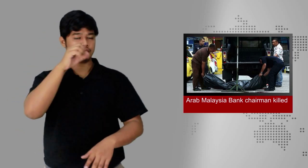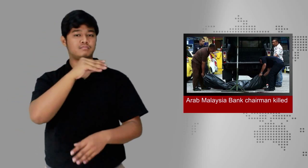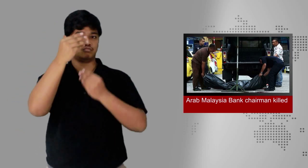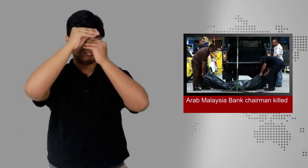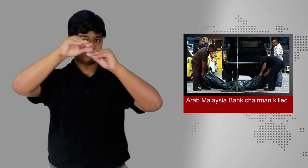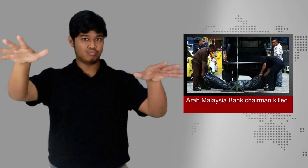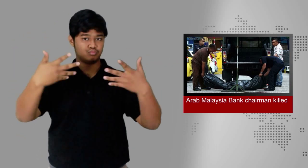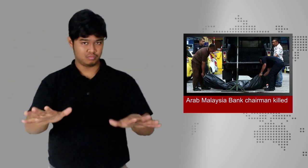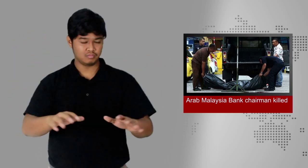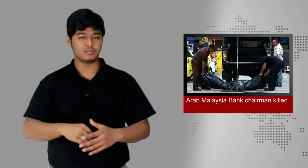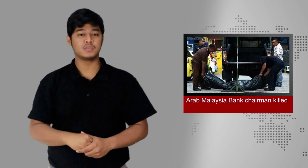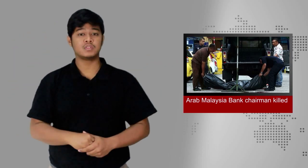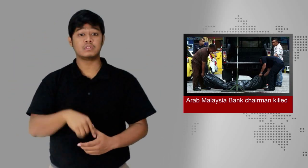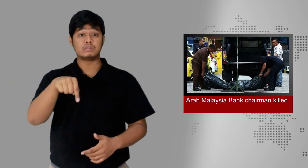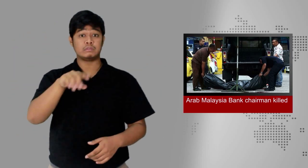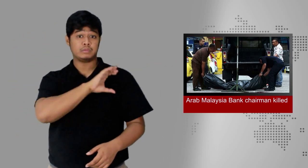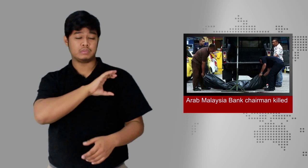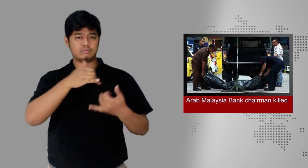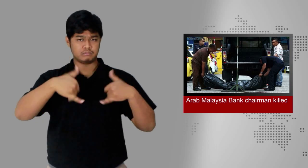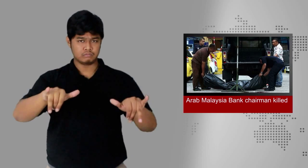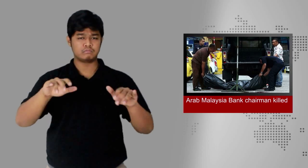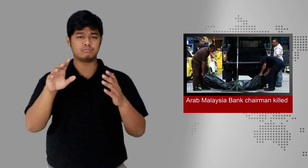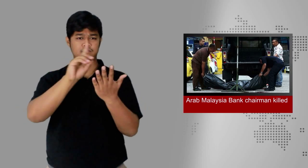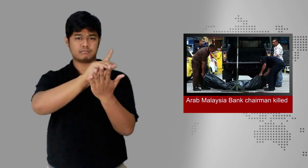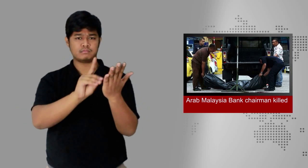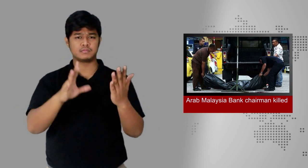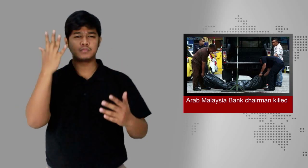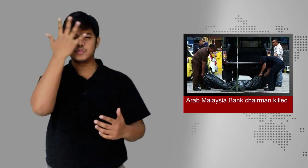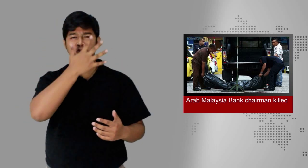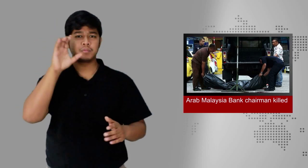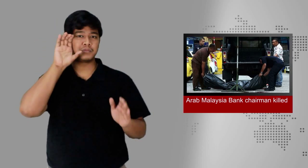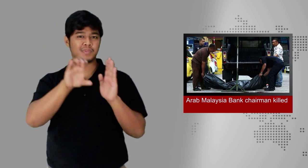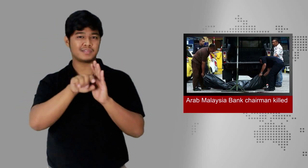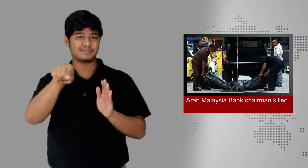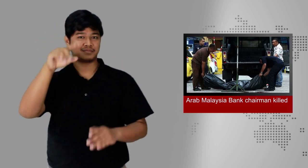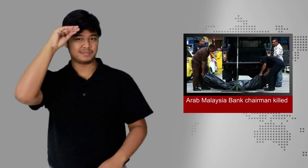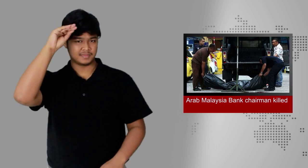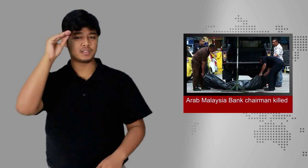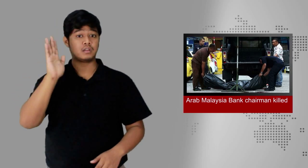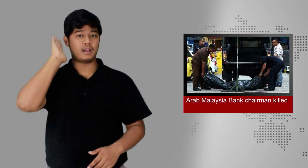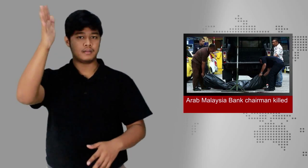Imej video suspek telah disebarkan dan polis masih berusaha mengenal pasti muka suspek..